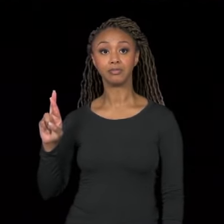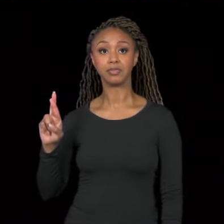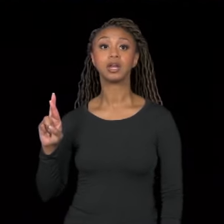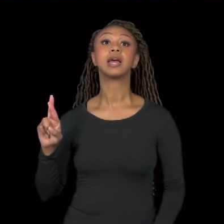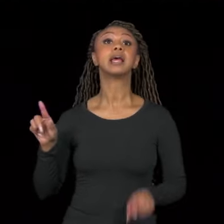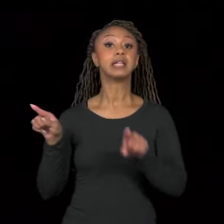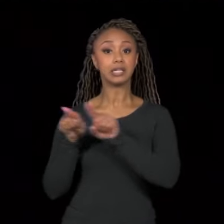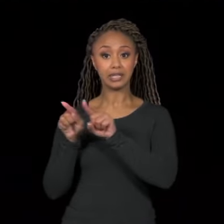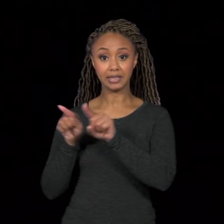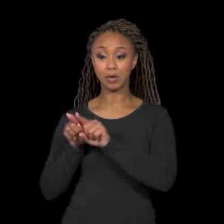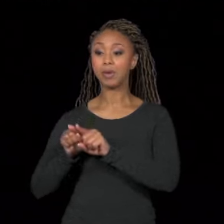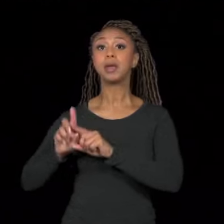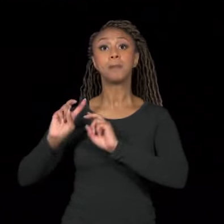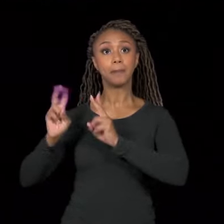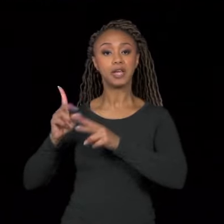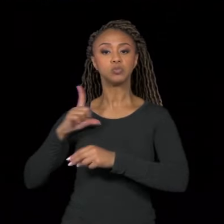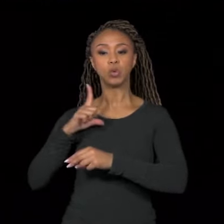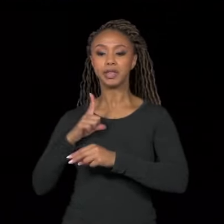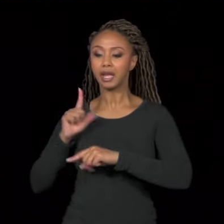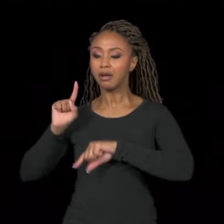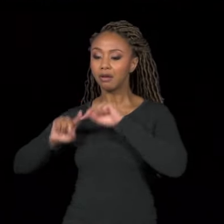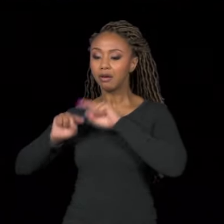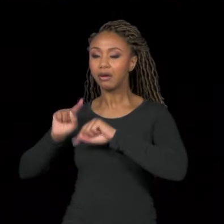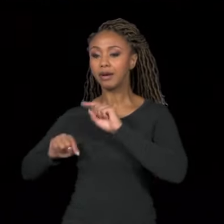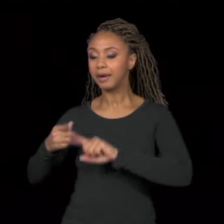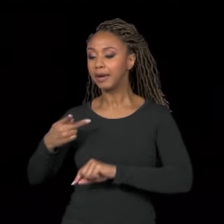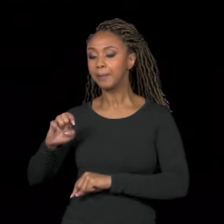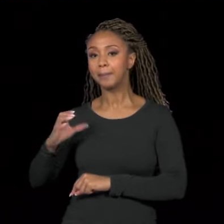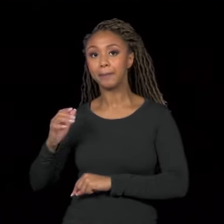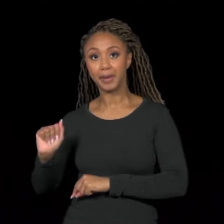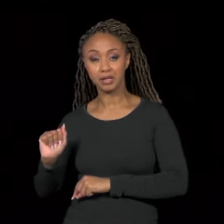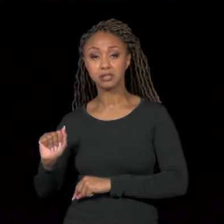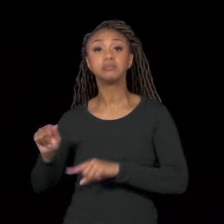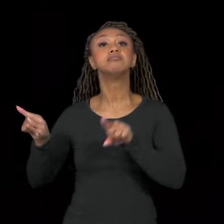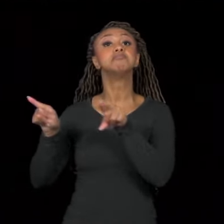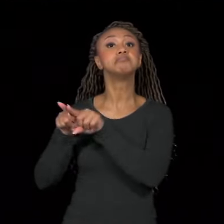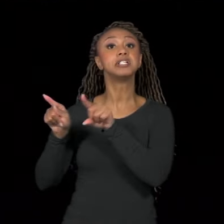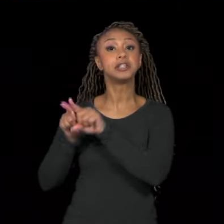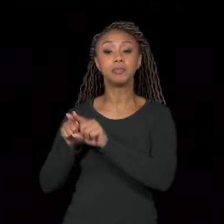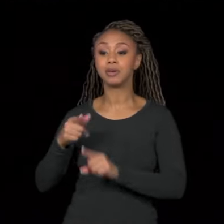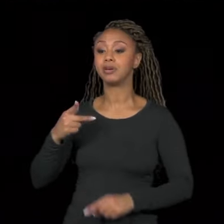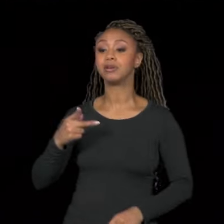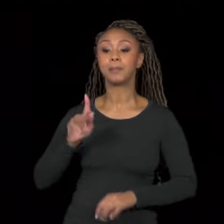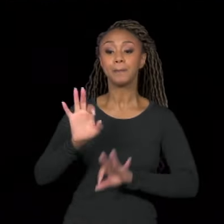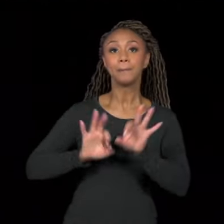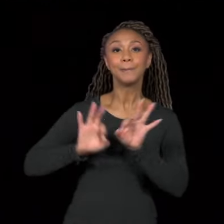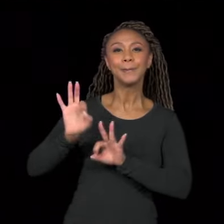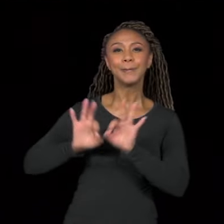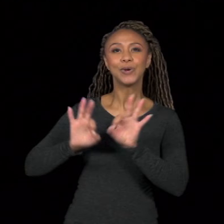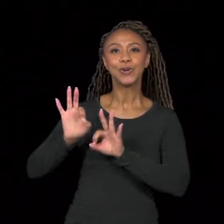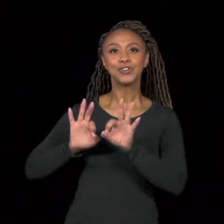UMA COISA QUE VAI ACONTECER EM QUALQUER MODELAGEM DE BANCO DE DADOS, É O RELACIONAMENTO